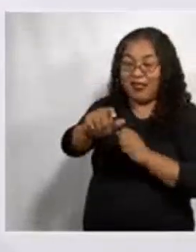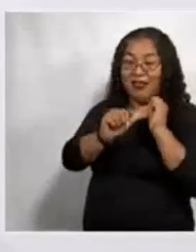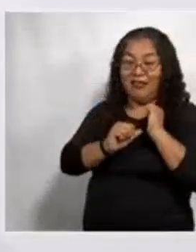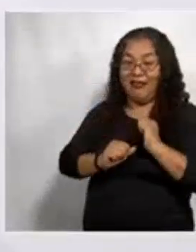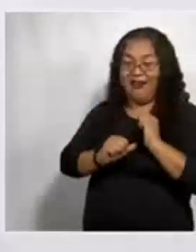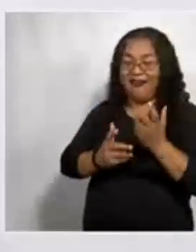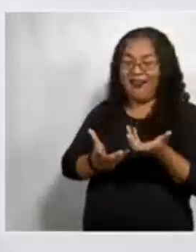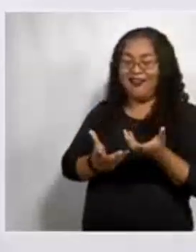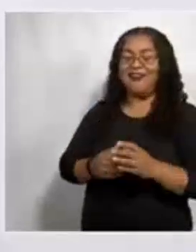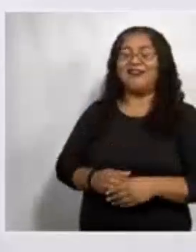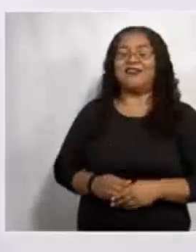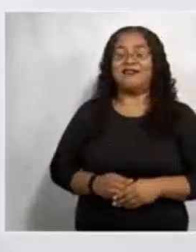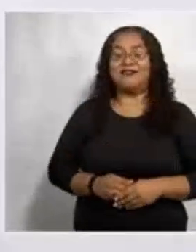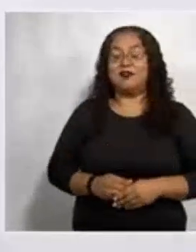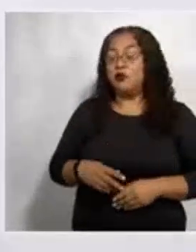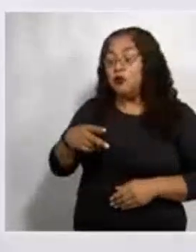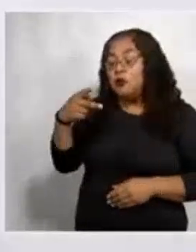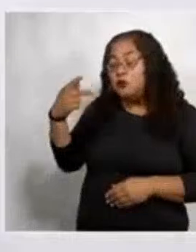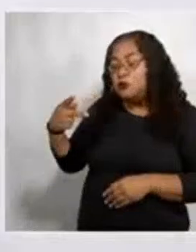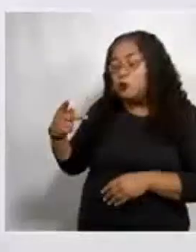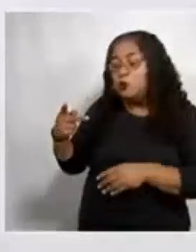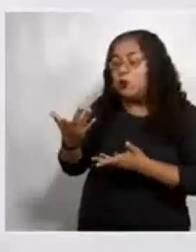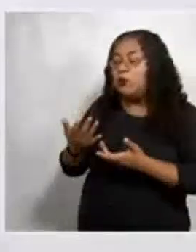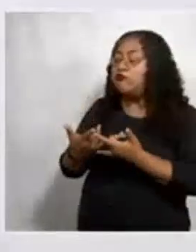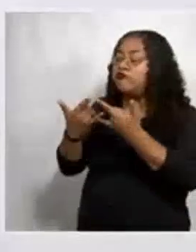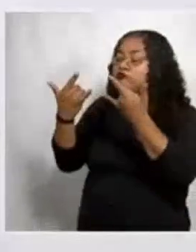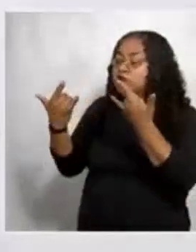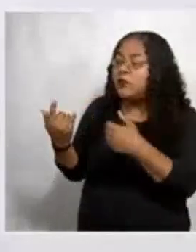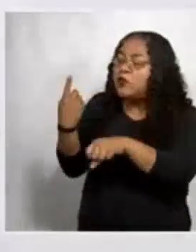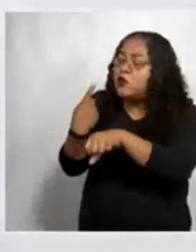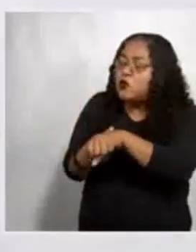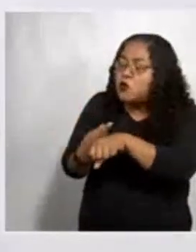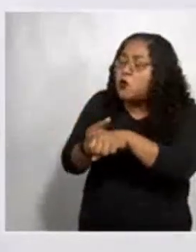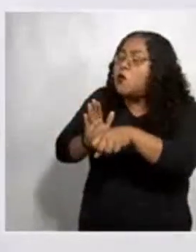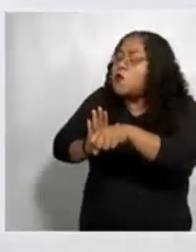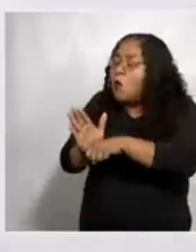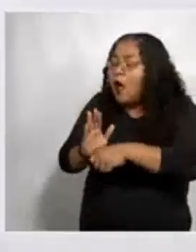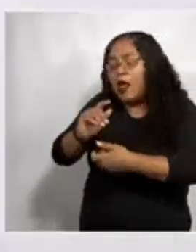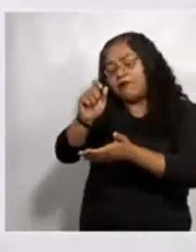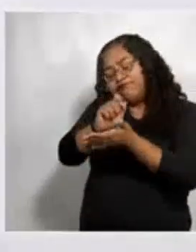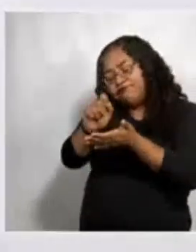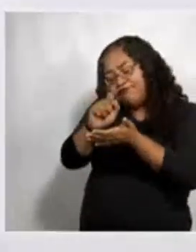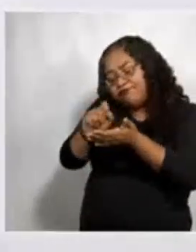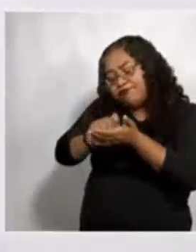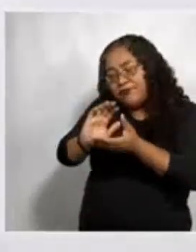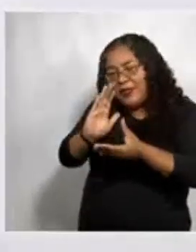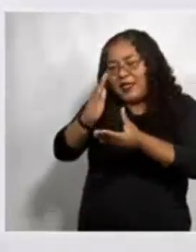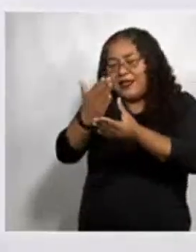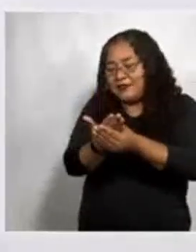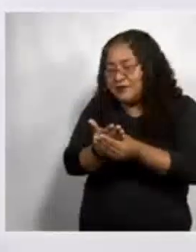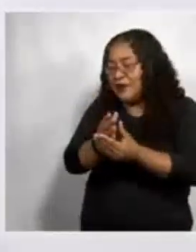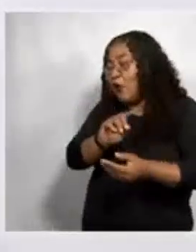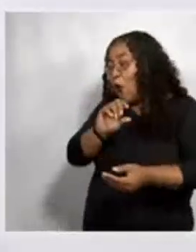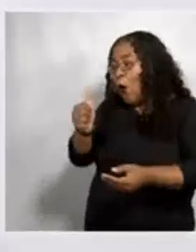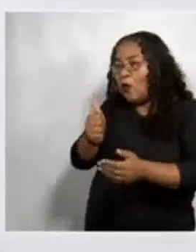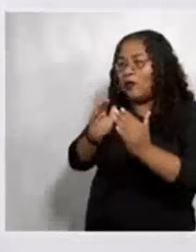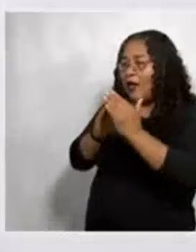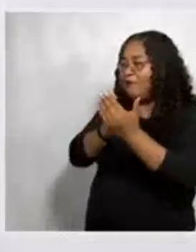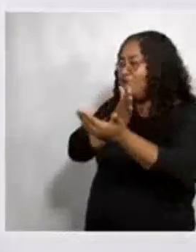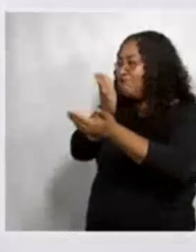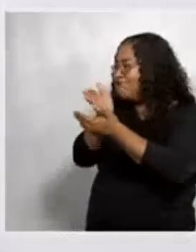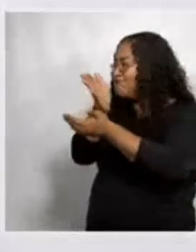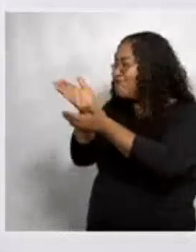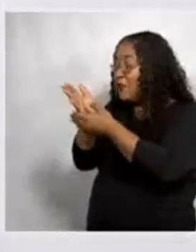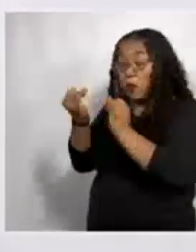el historial clínico, el expediente de cada uno de ellos, a las personas con discapacidad y a